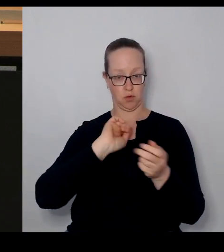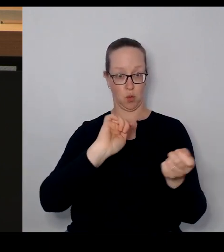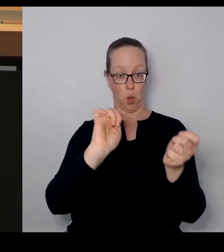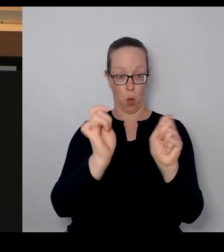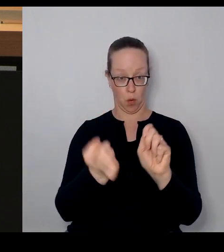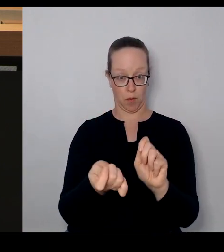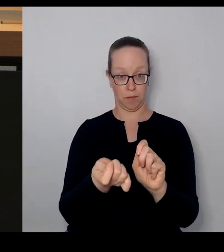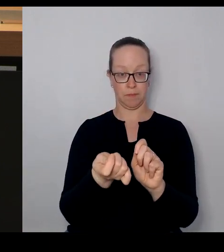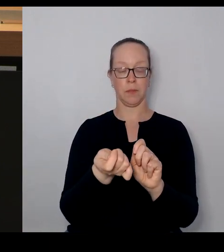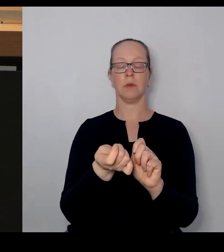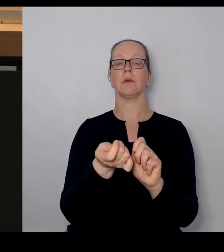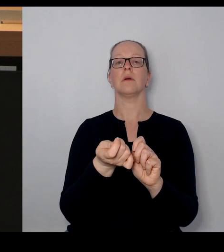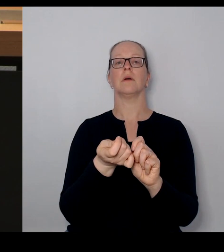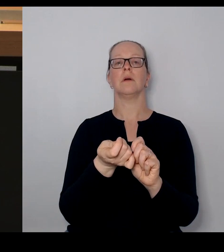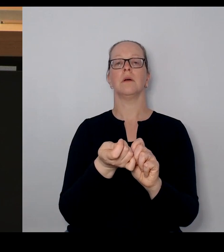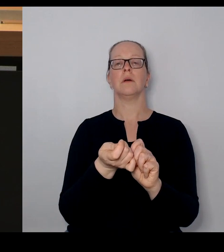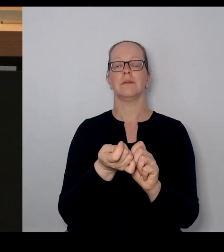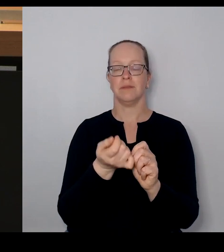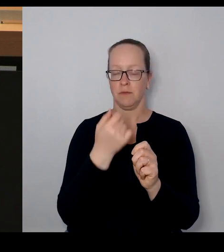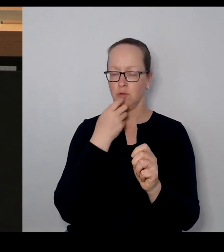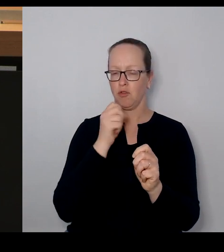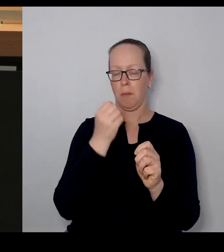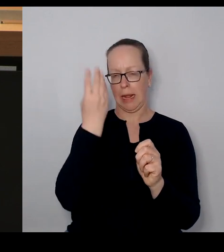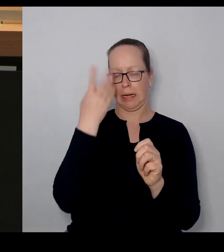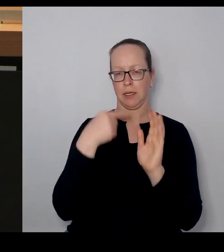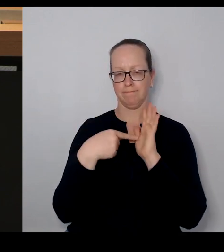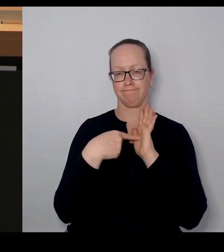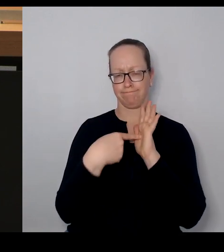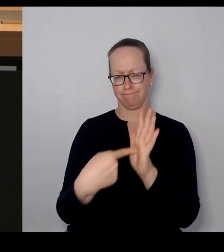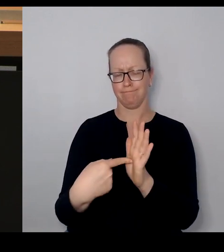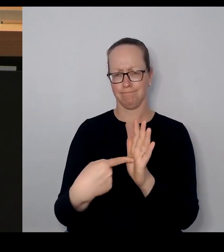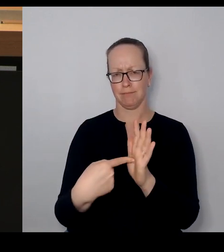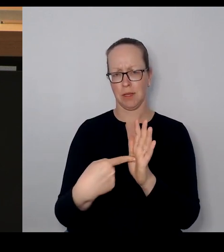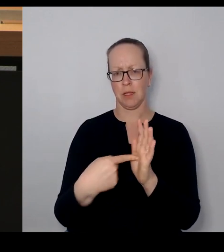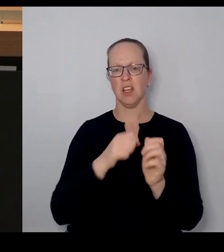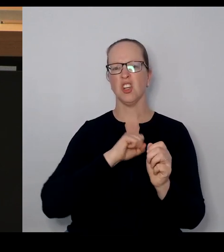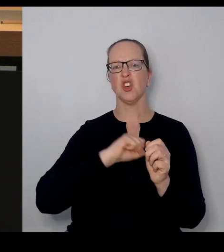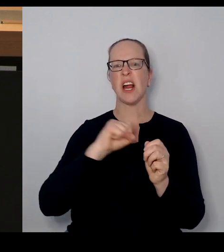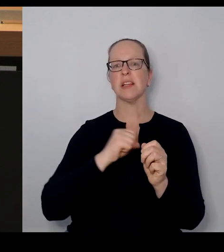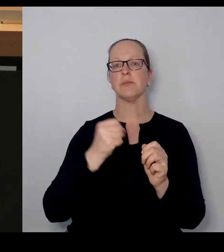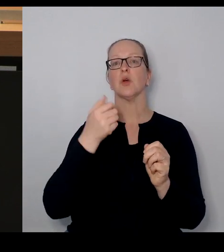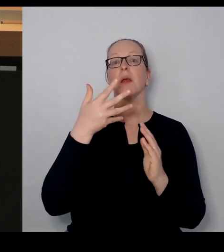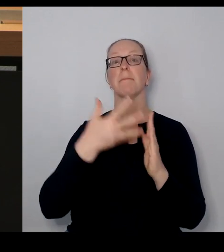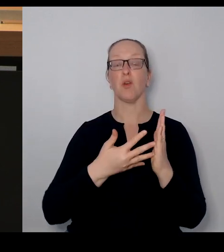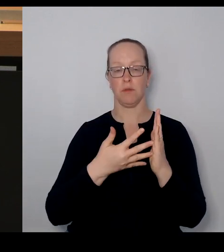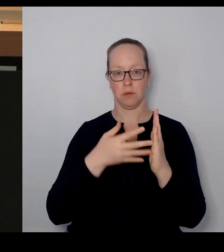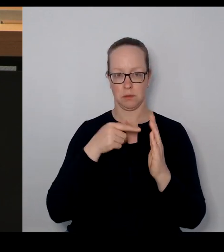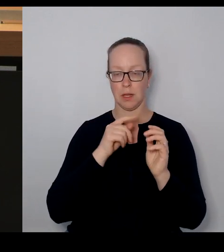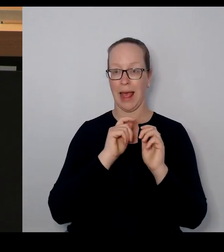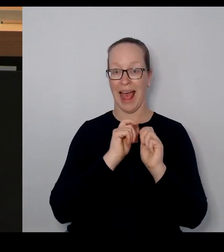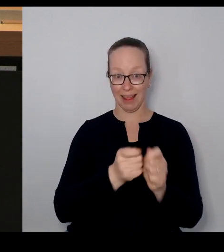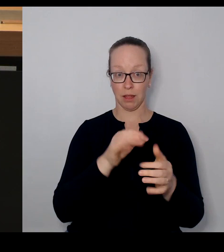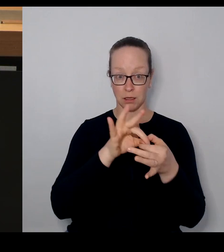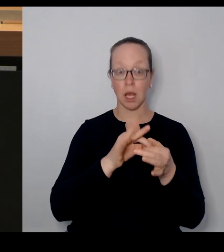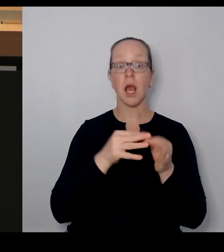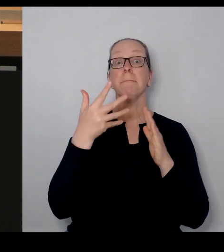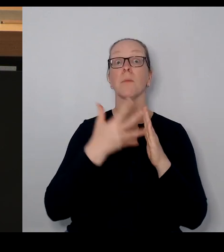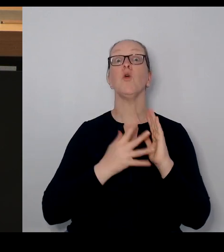schnellstmöglich prüfen Es ist ein Prüfauftrag, ein Antrag, der für morgen gesetzt ist als ein Prüfauftrag.